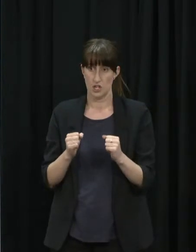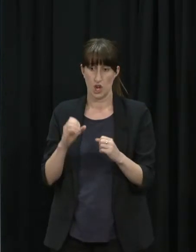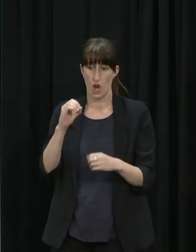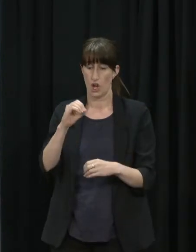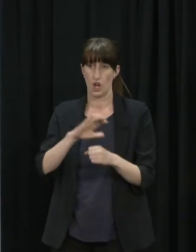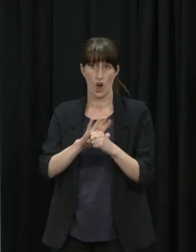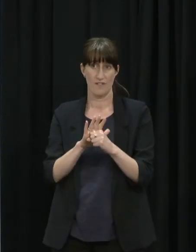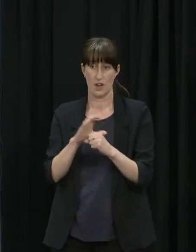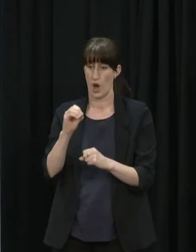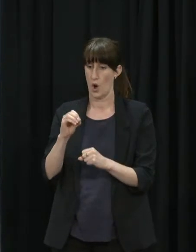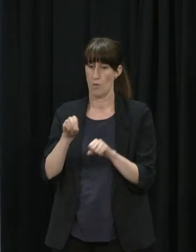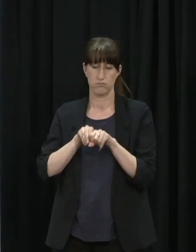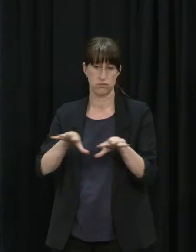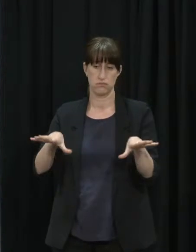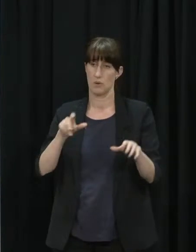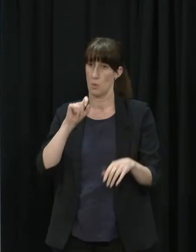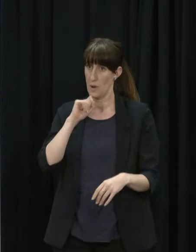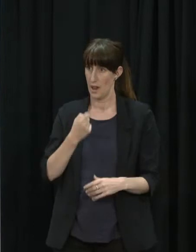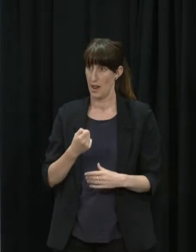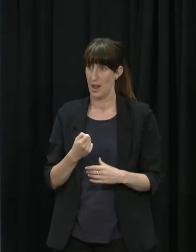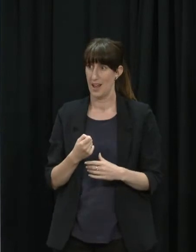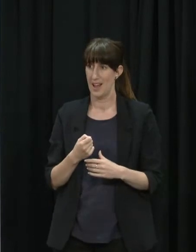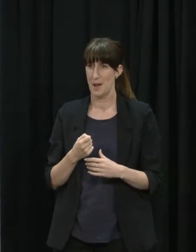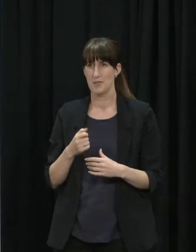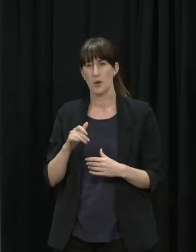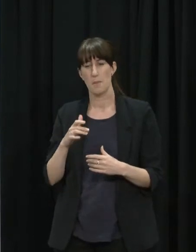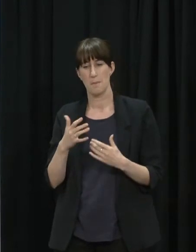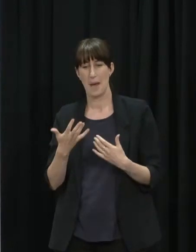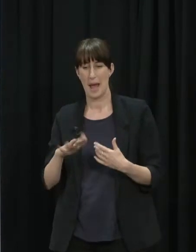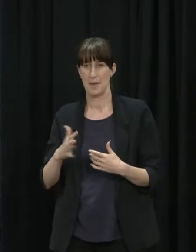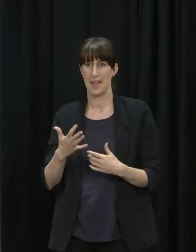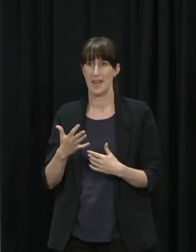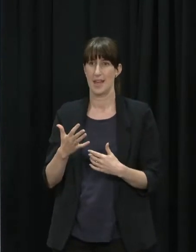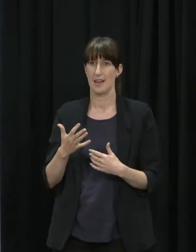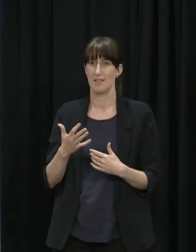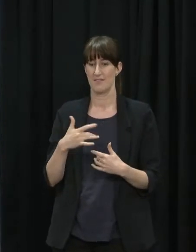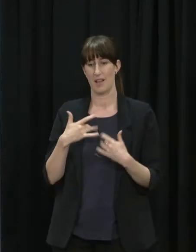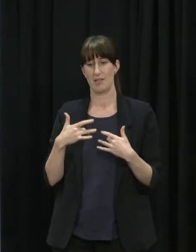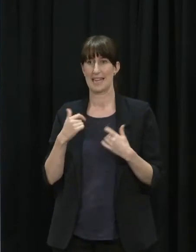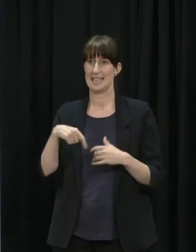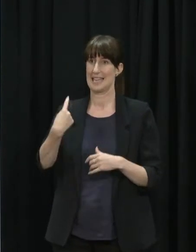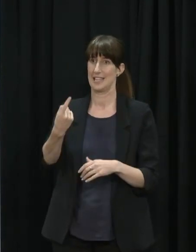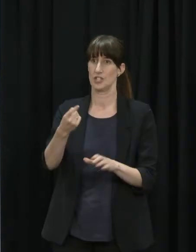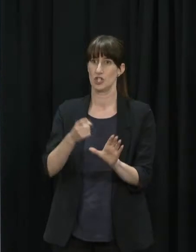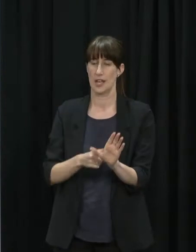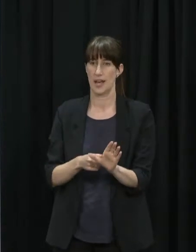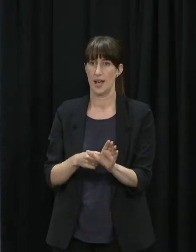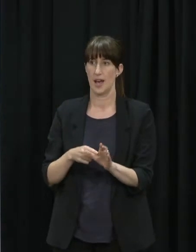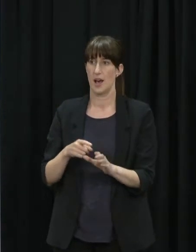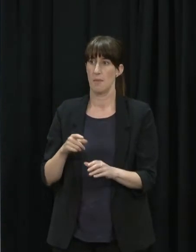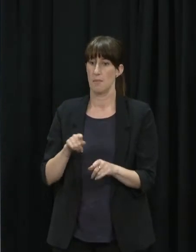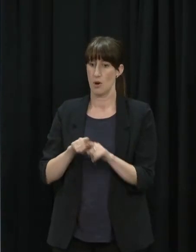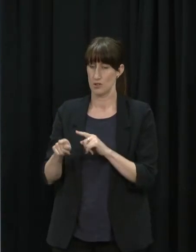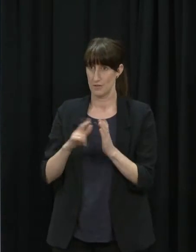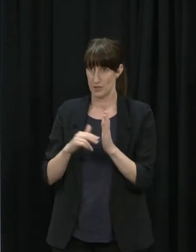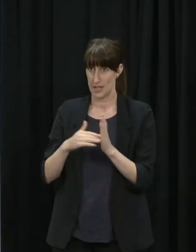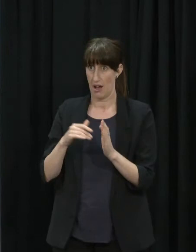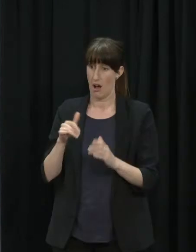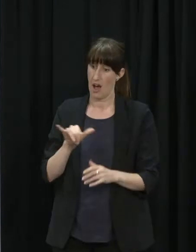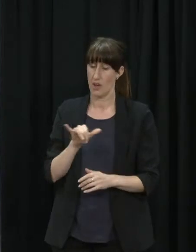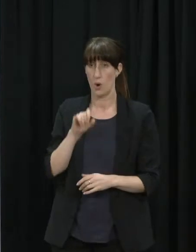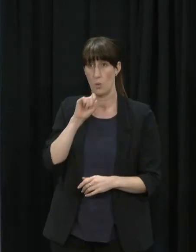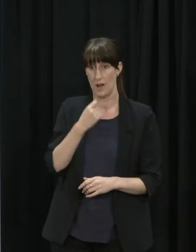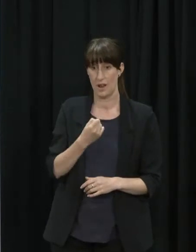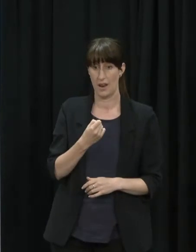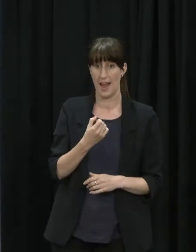I roto i te MiQ, ka mahi koe